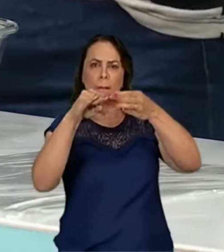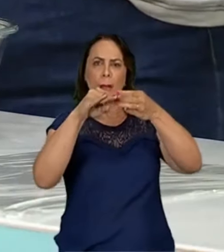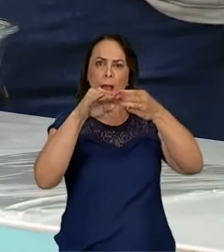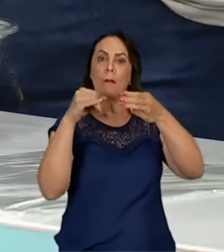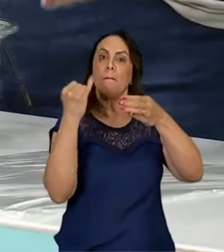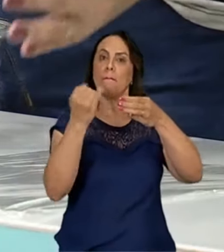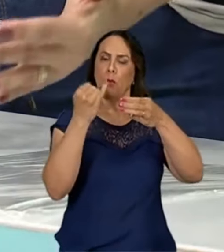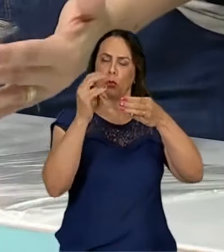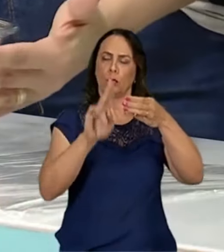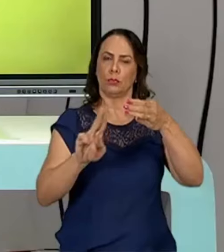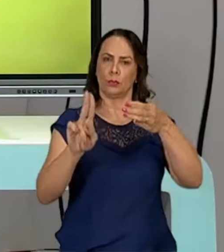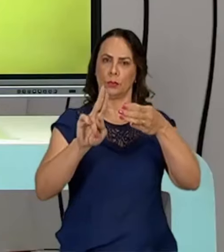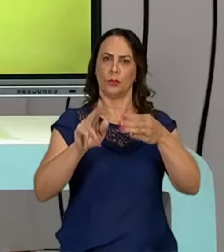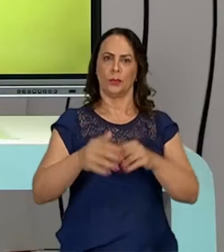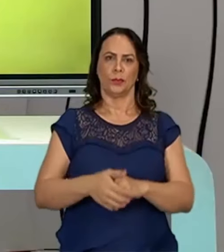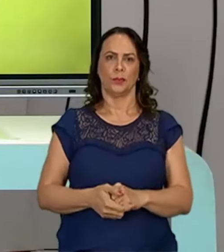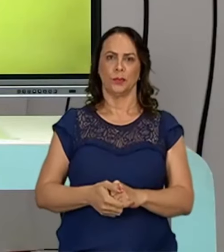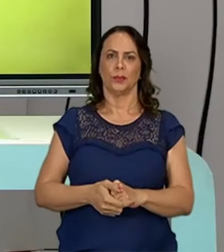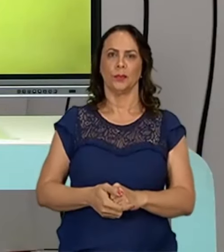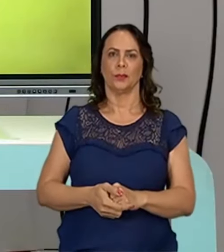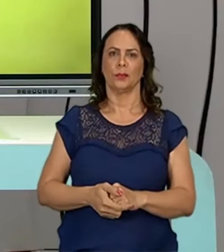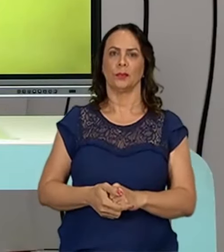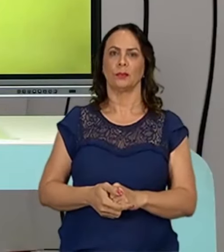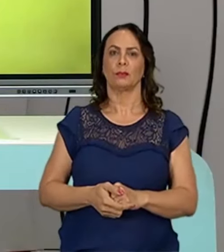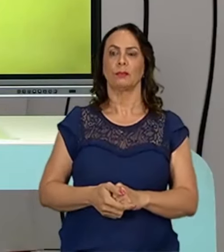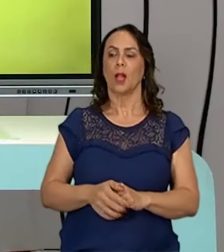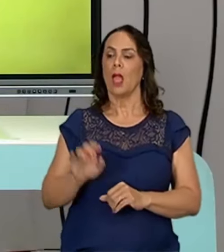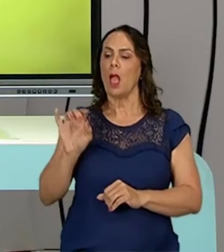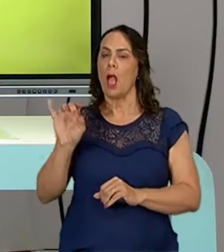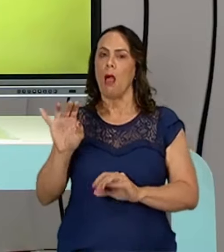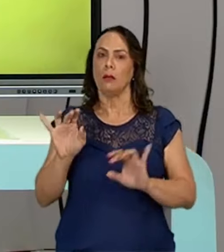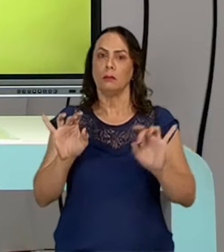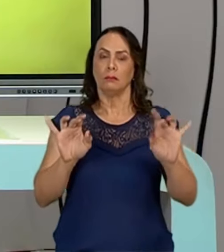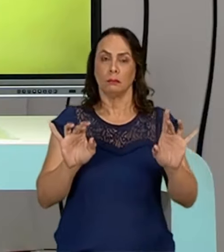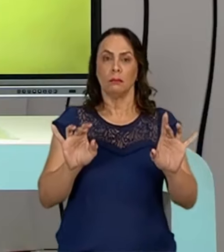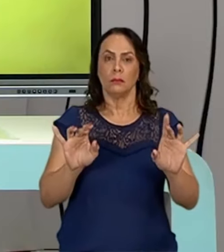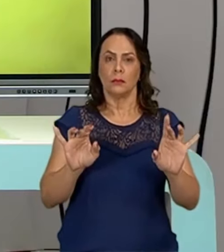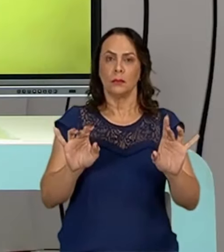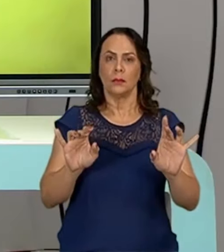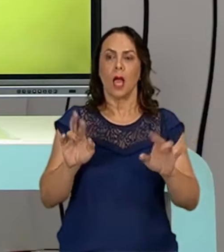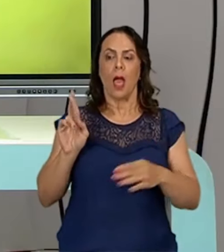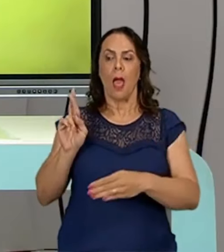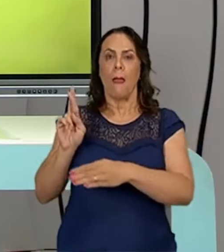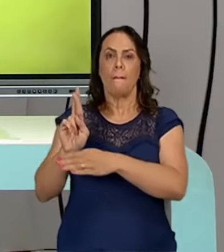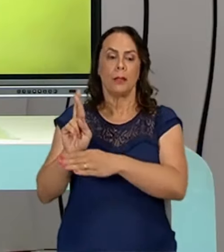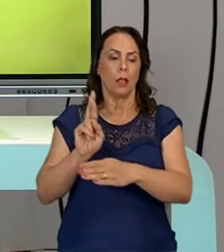Cada um desses recipientes representa o planeta, tudo bem?